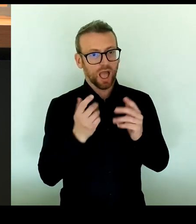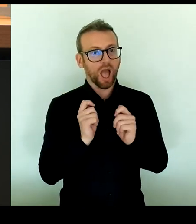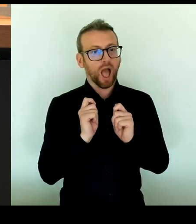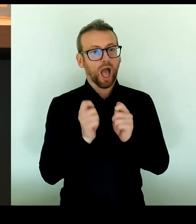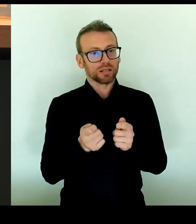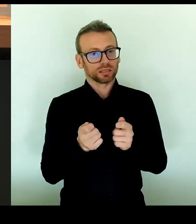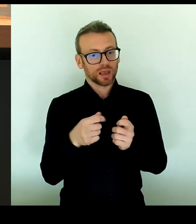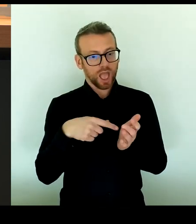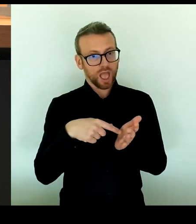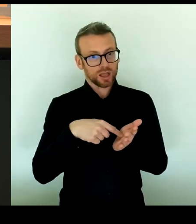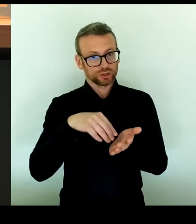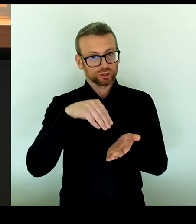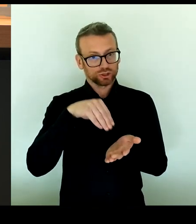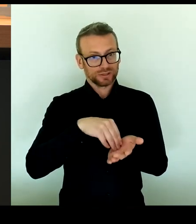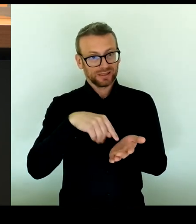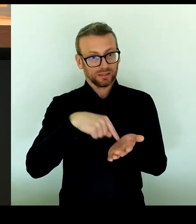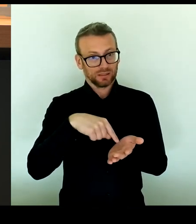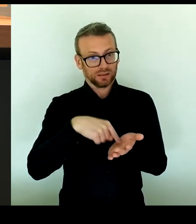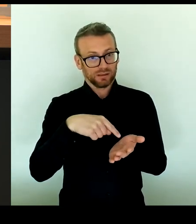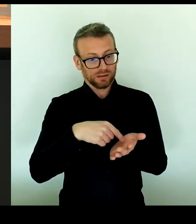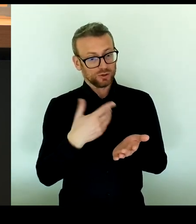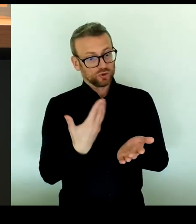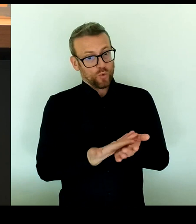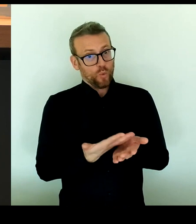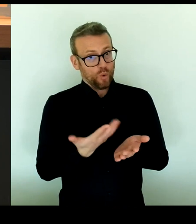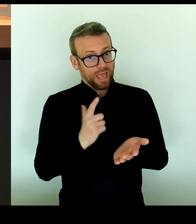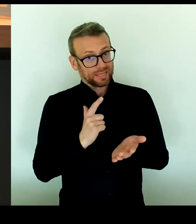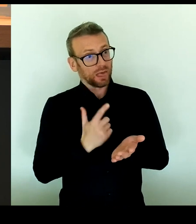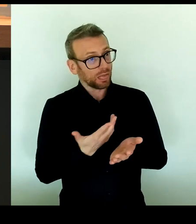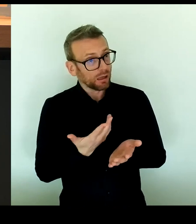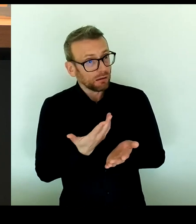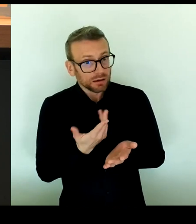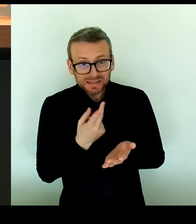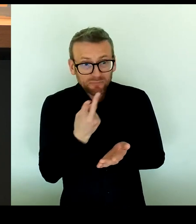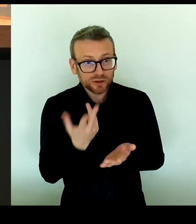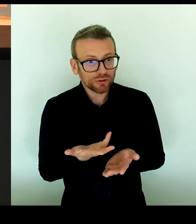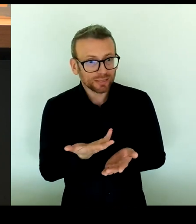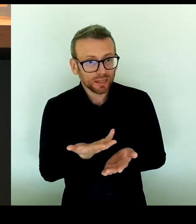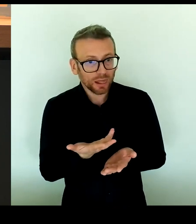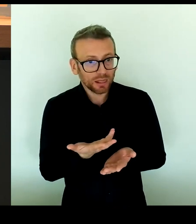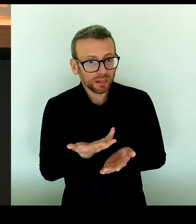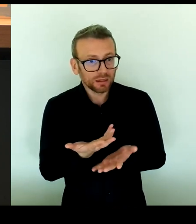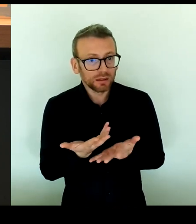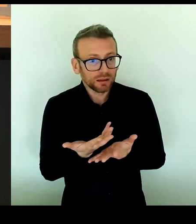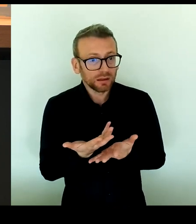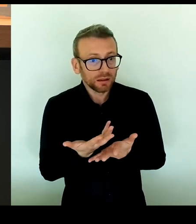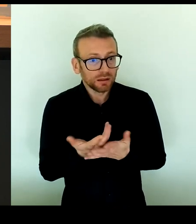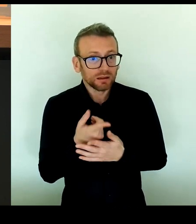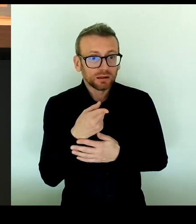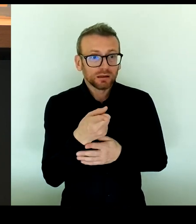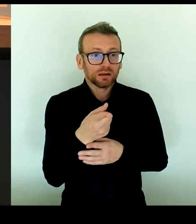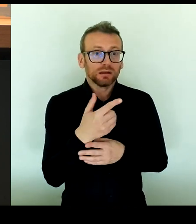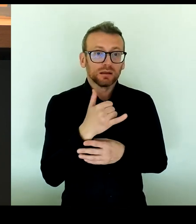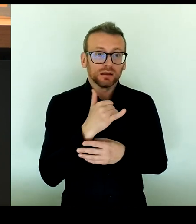Ich will Ihnen aber noch ein Beispiel machen, weil so richtig scheint es ja nicht durchzudringen. Es müsste selbstverständlich sein, dass sich die